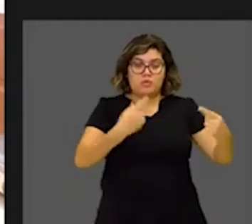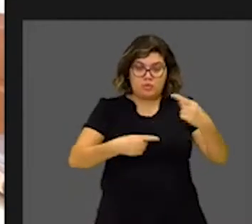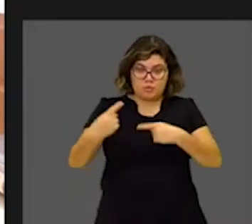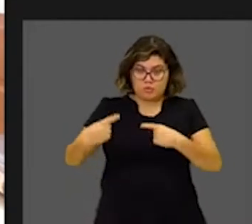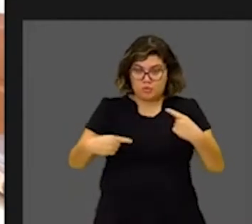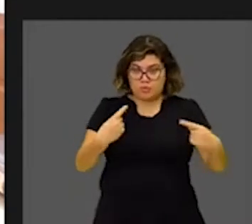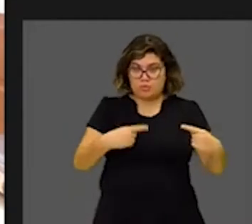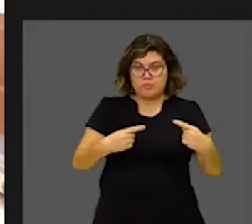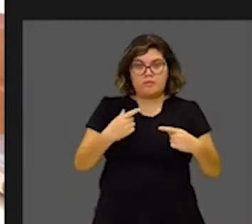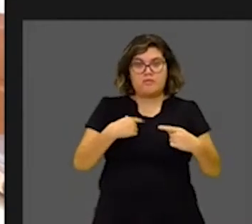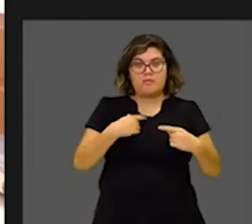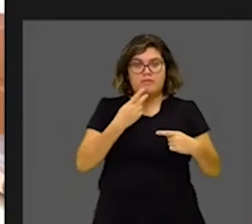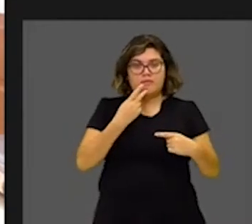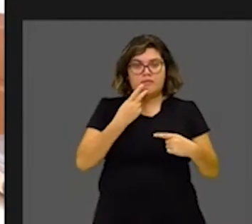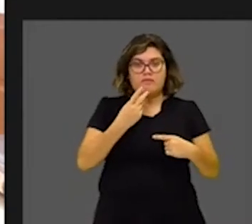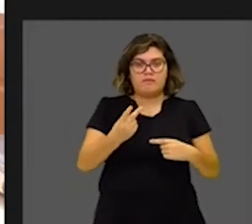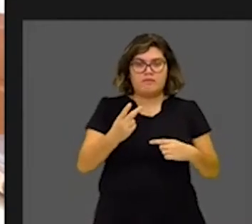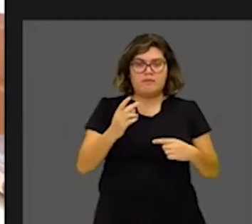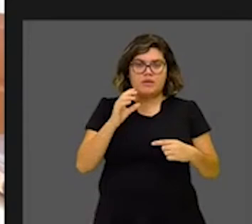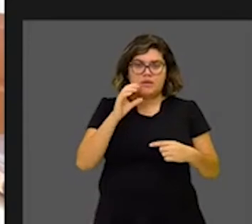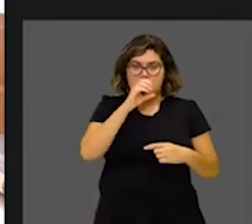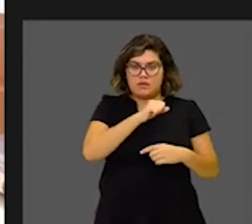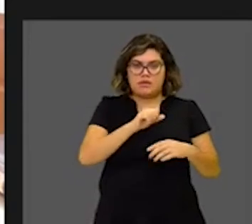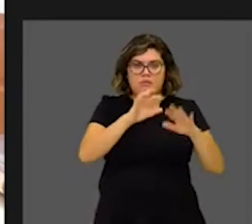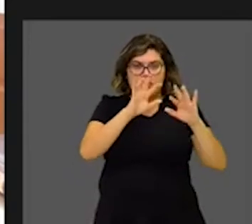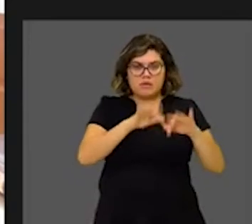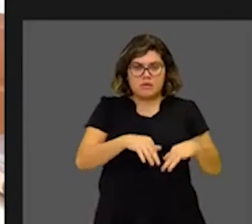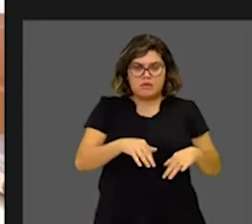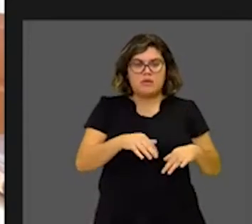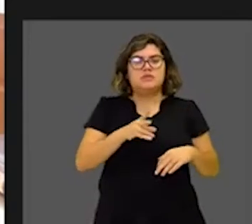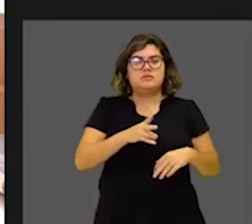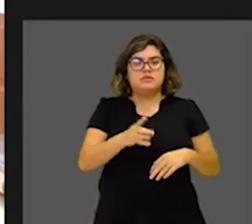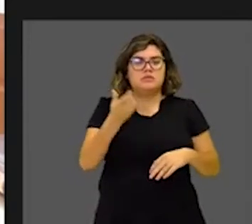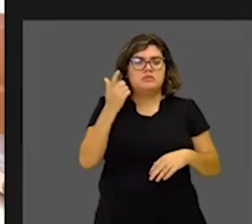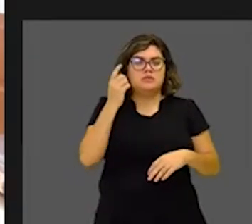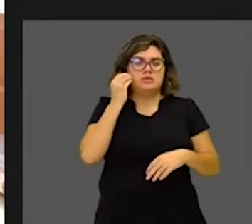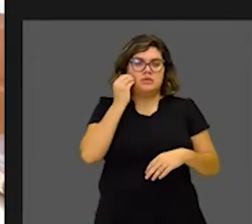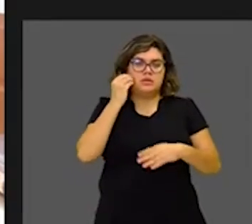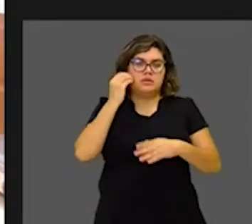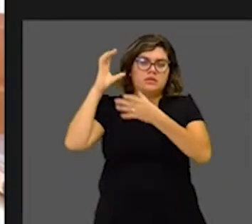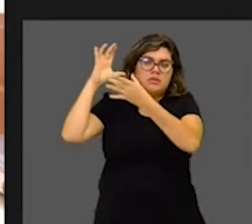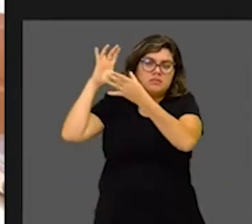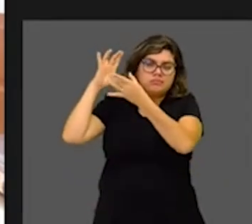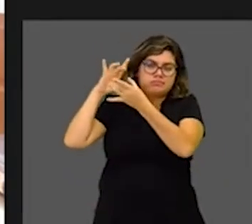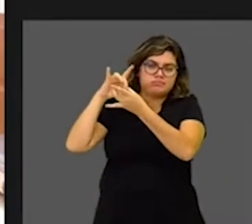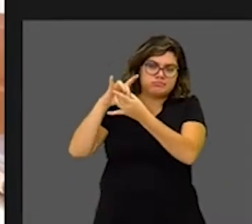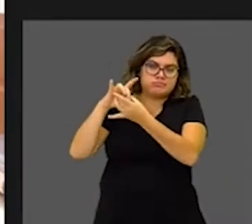breve fala de encerramento buscando amarrar as questões que foram trazidos aqui nas posições